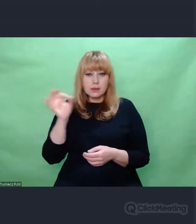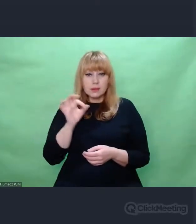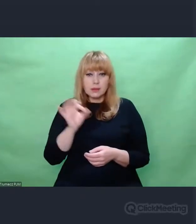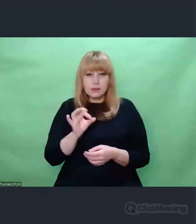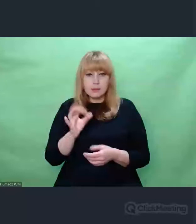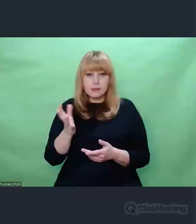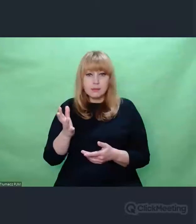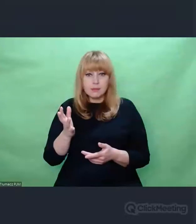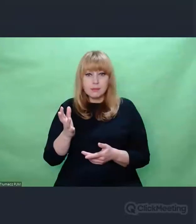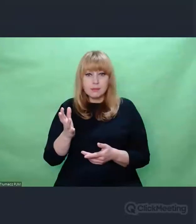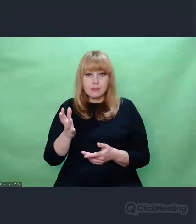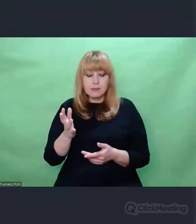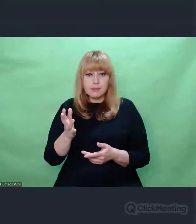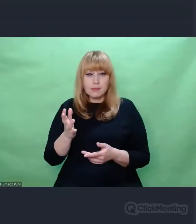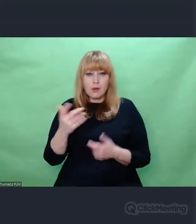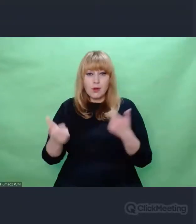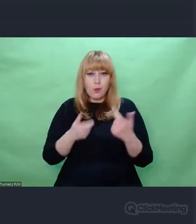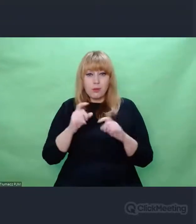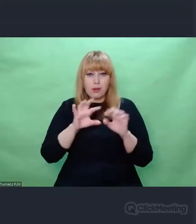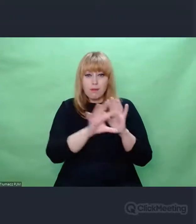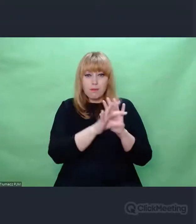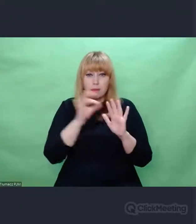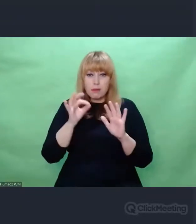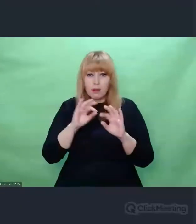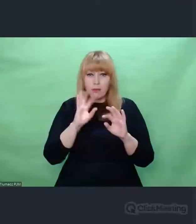czemu to służyło, bo ja już o tym wcześniej mówiłem,